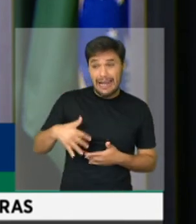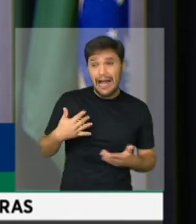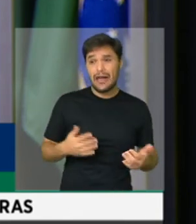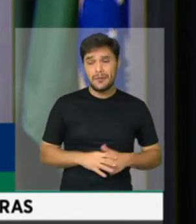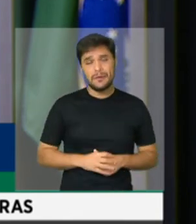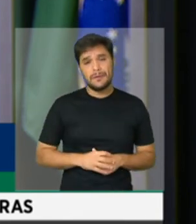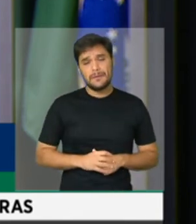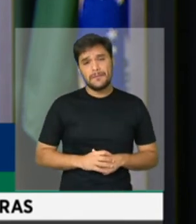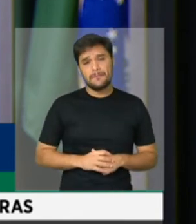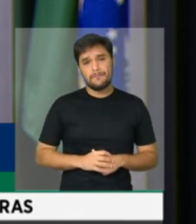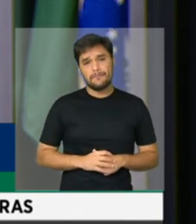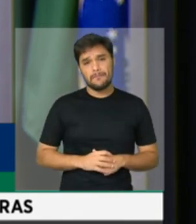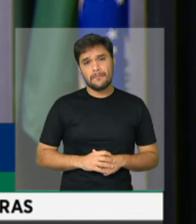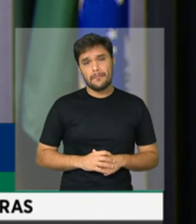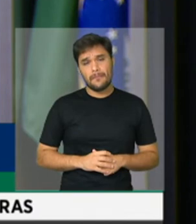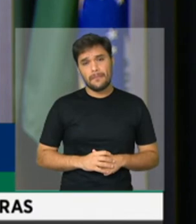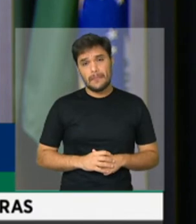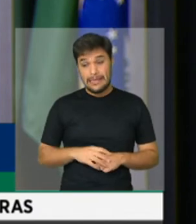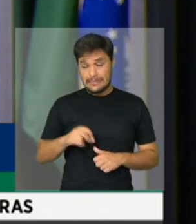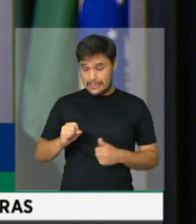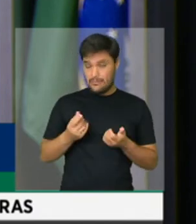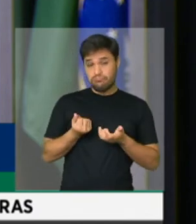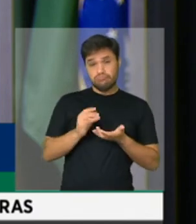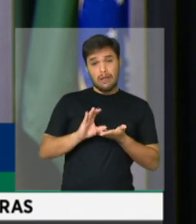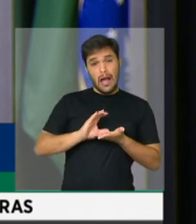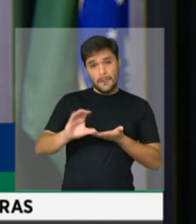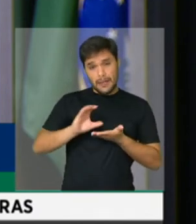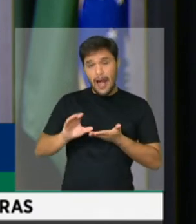DAR A RESPOSTA A ESSA CRISE HÍDRICA QUE ESTÁ AÍ COLOCADA. O POVO BRASILEIRO ESTÁ SACRIFICADO COM